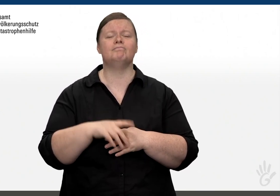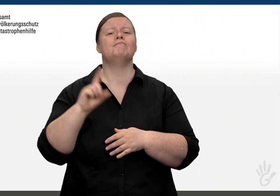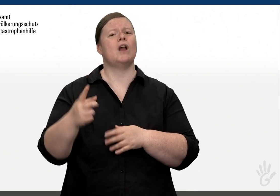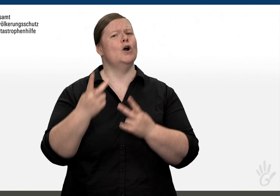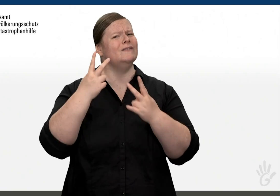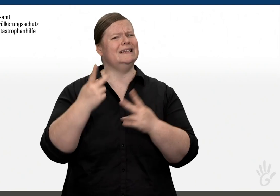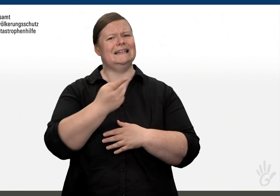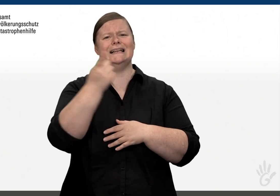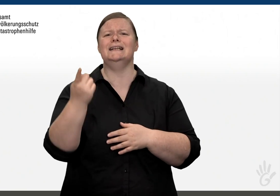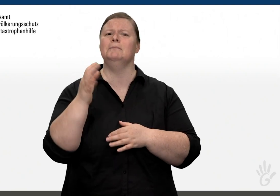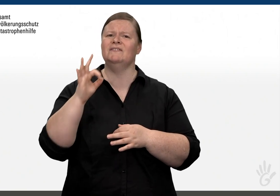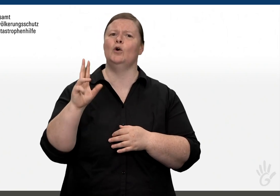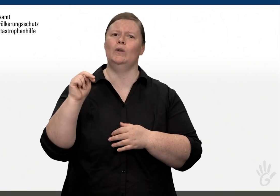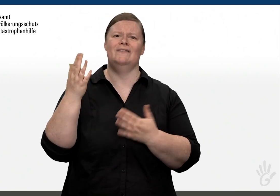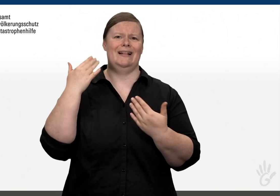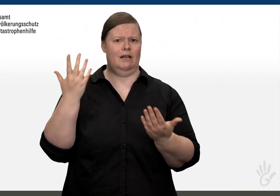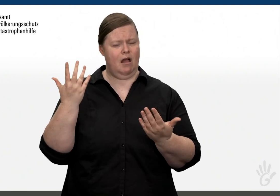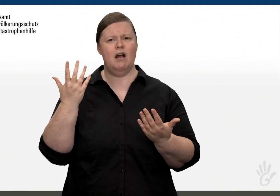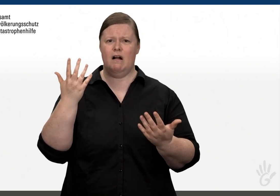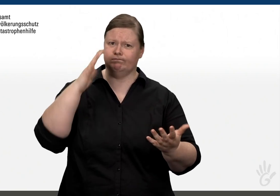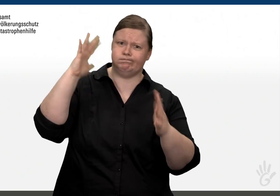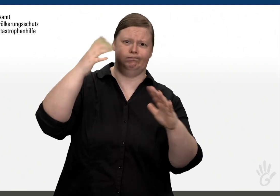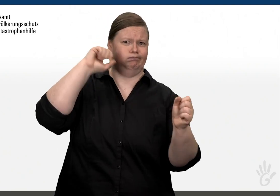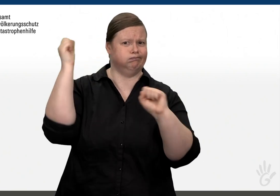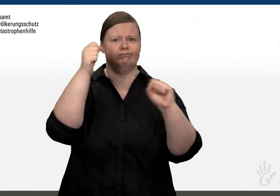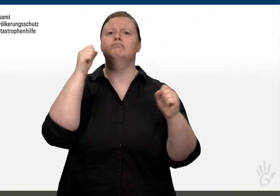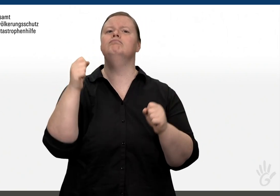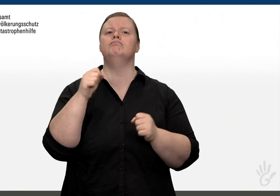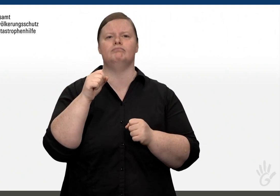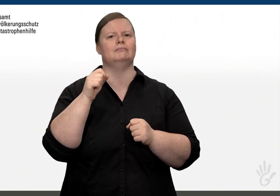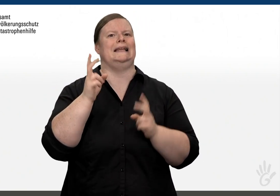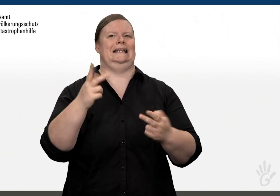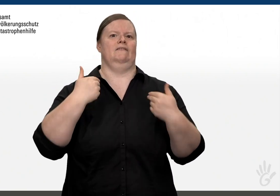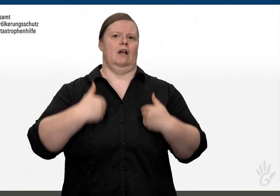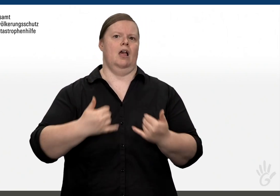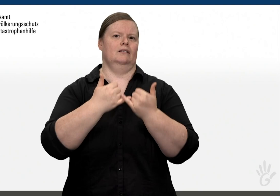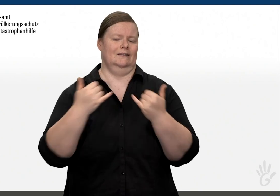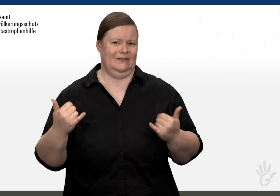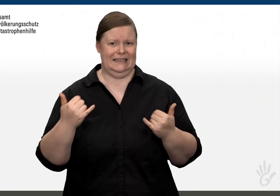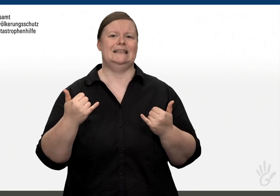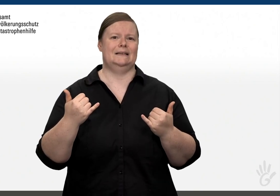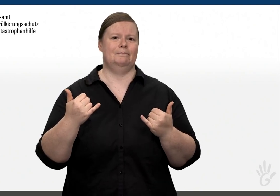Wichtig ist auch das richtige Verhalten bei Unwetter.